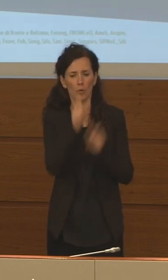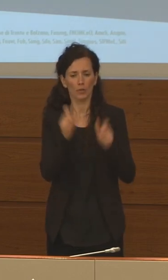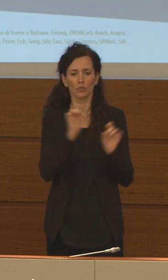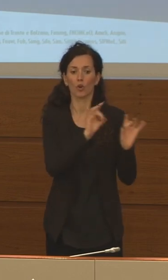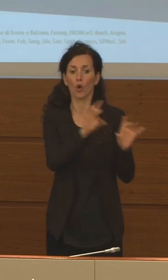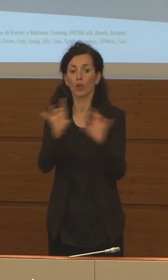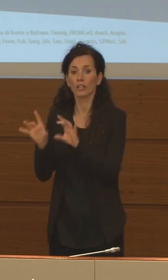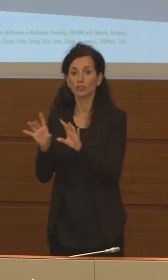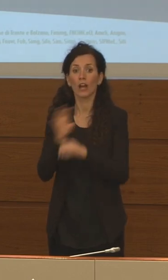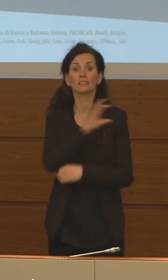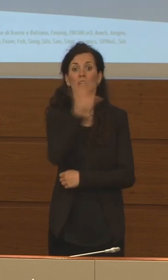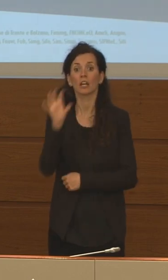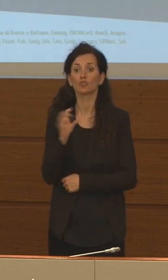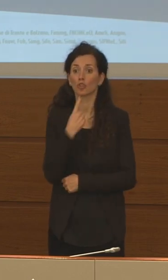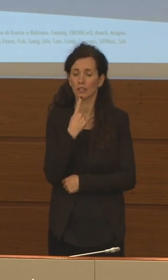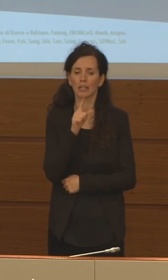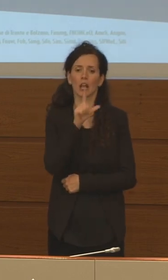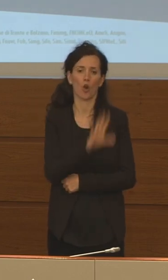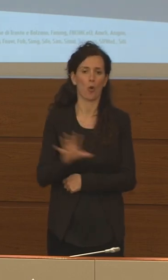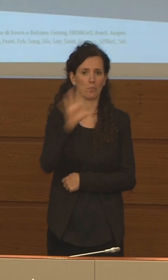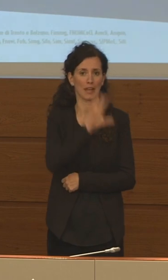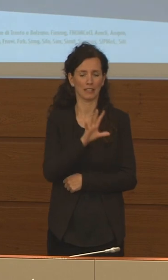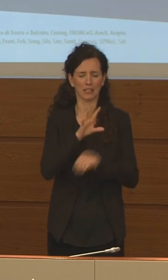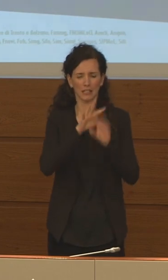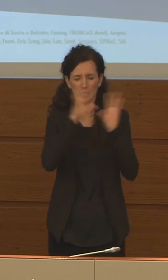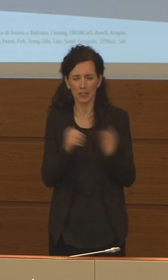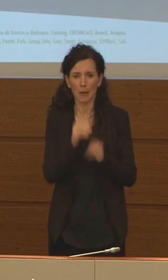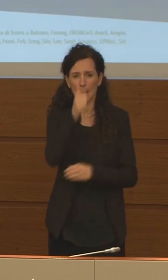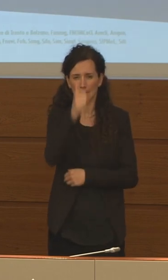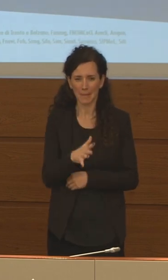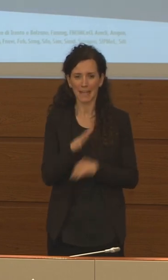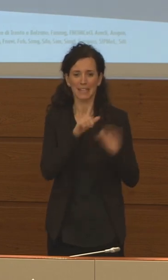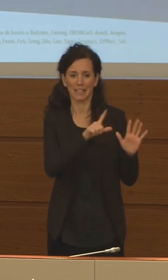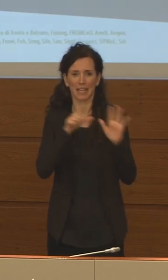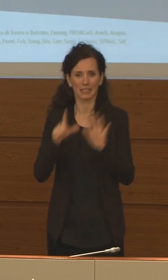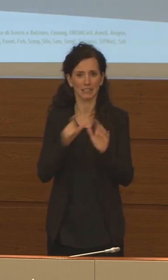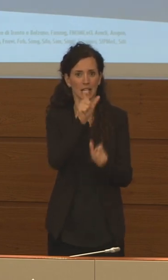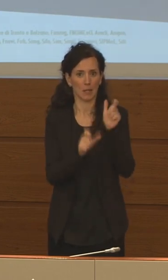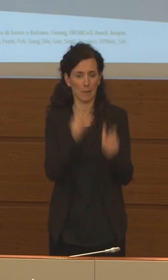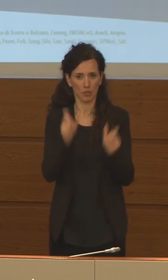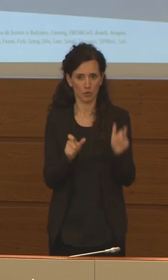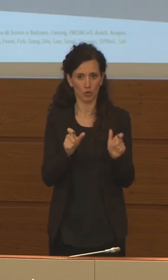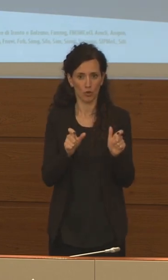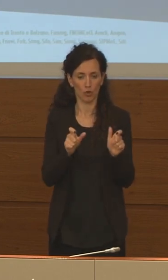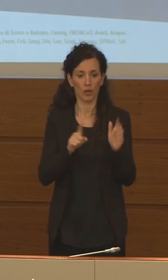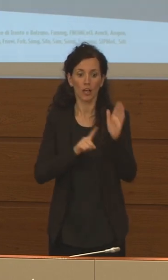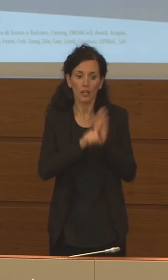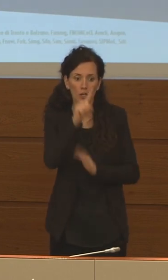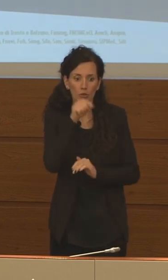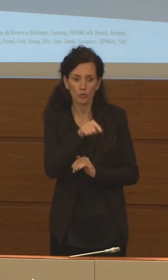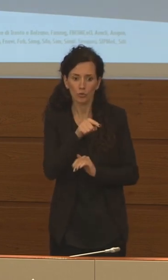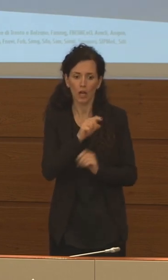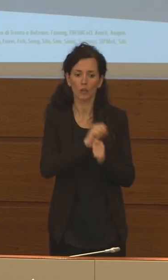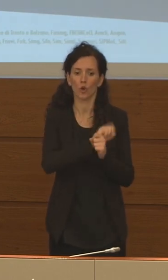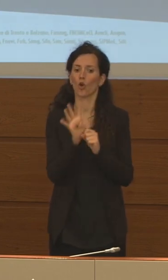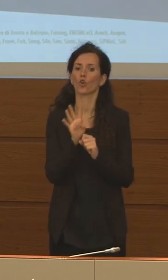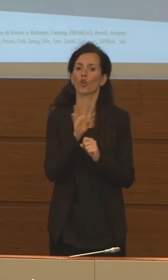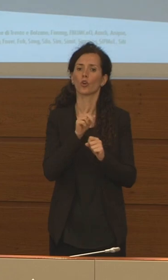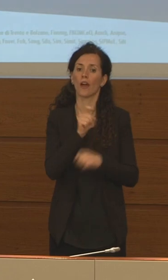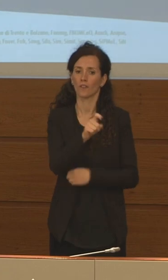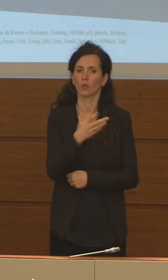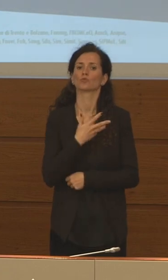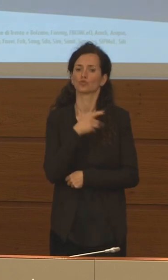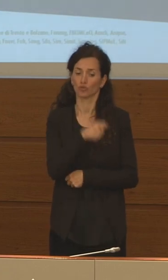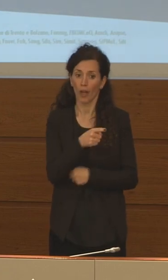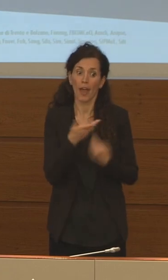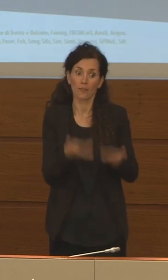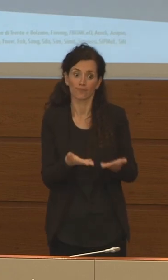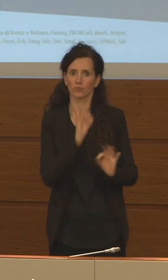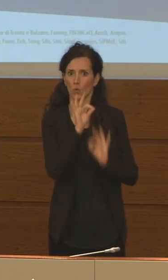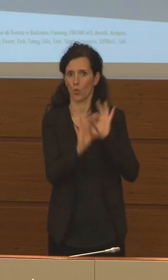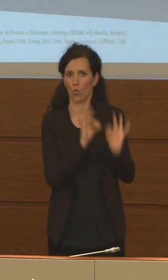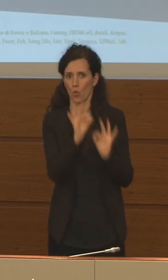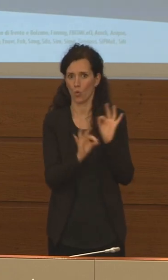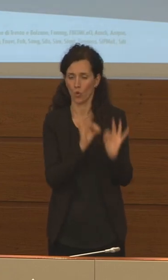Lombardia con un totale di 1.077 persone positive e in cura anche in assistenza domiciliare,